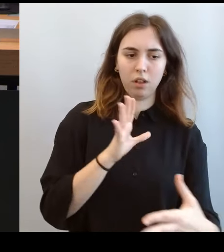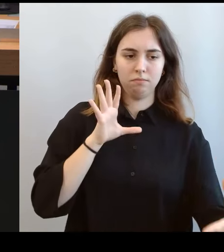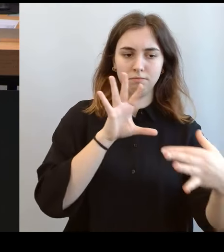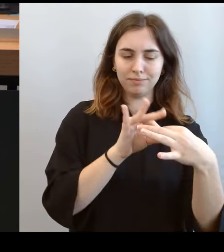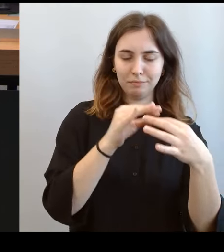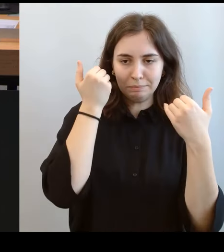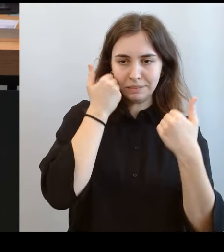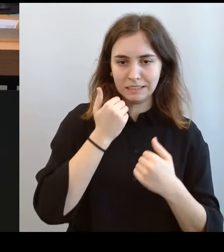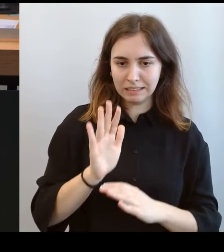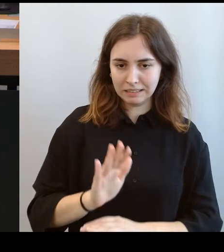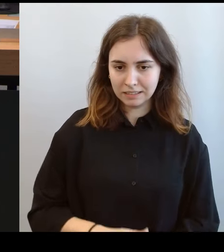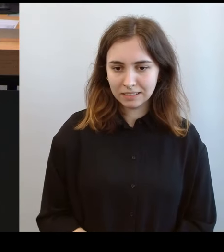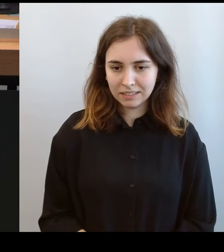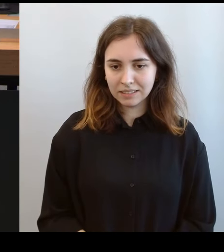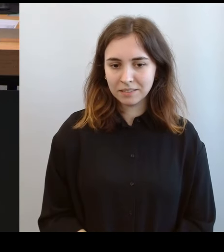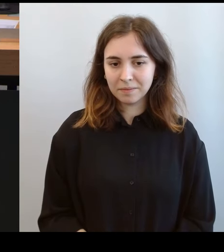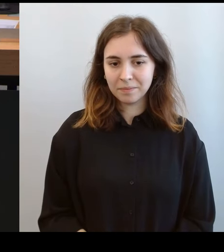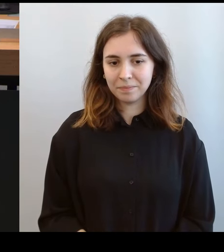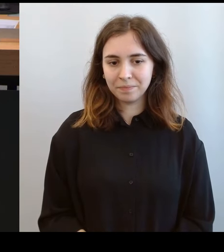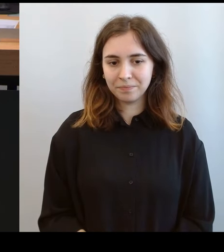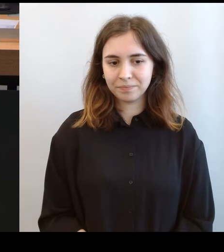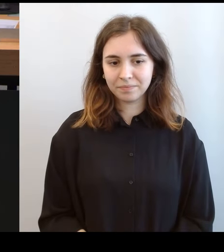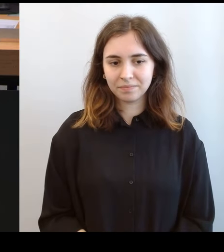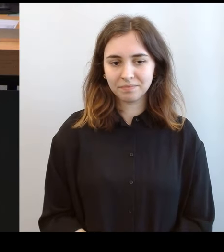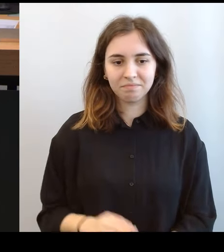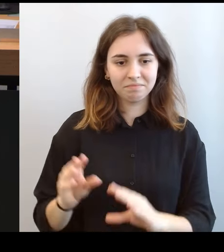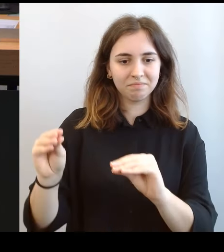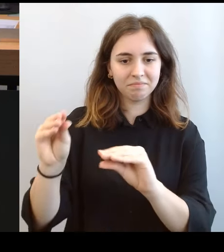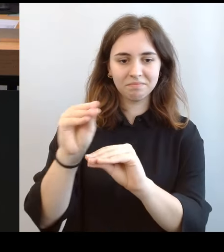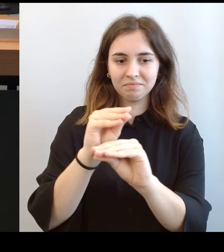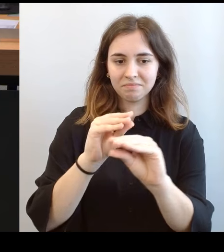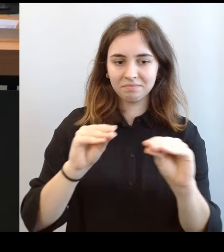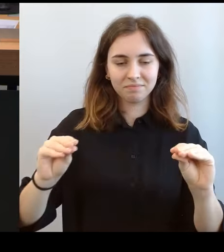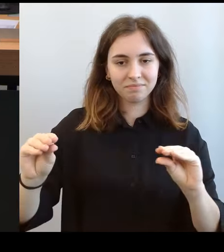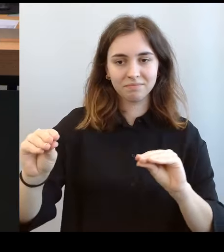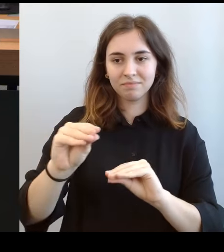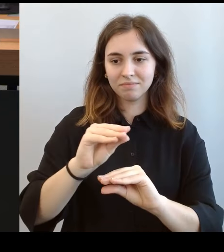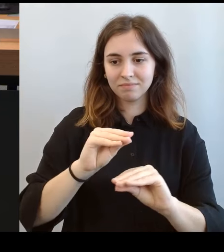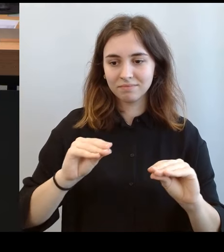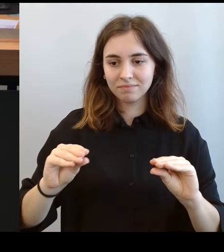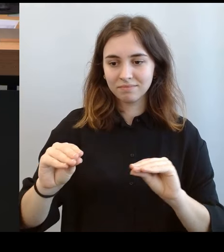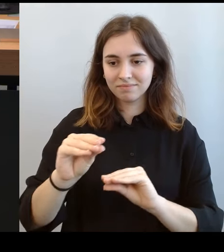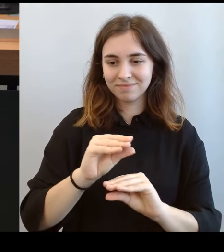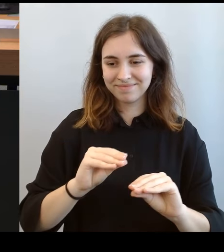Unternehmen, das merken wir uns, fragen dieser freien Presse. Wir müssen uns.